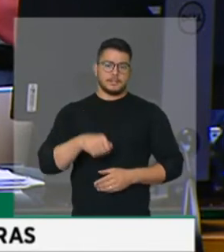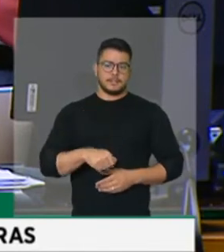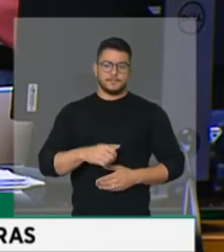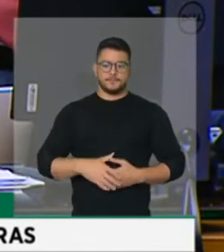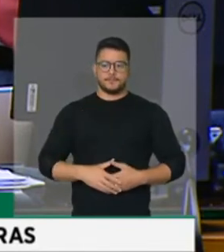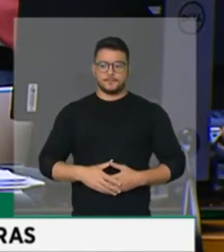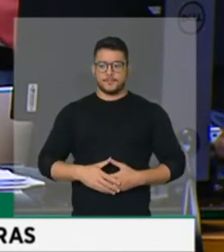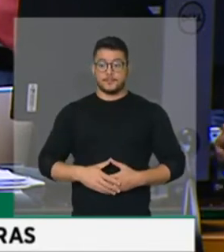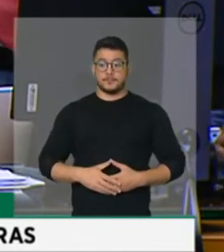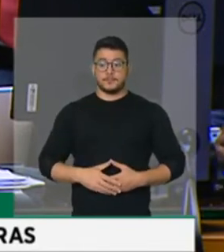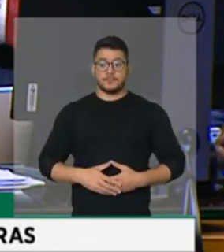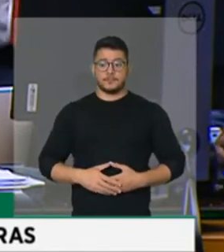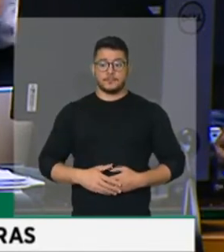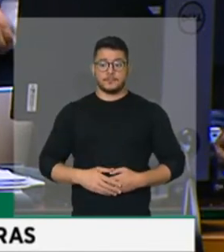ESTRANGEIRO, AO CAPITAL--